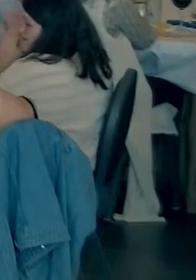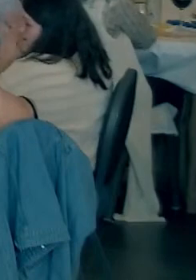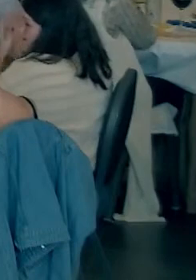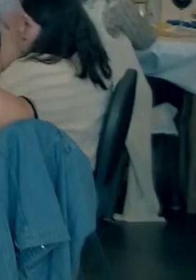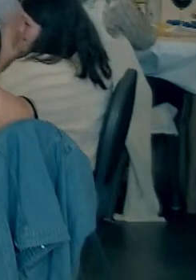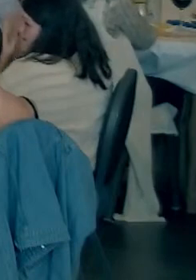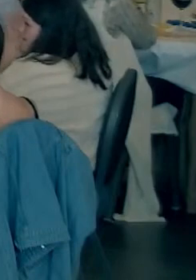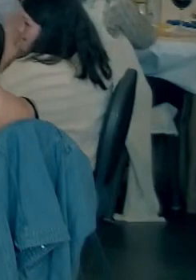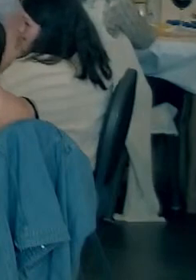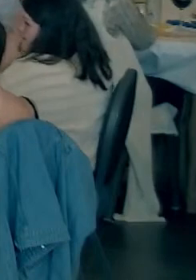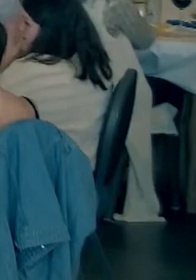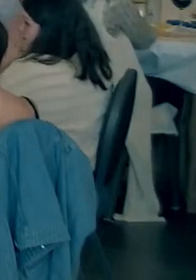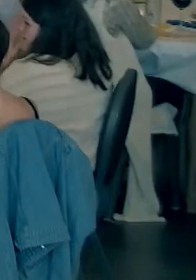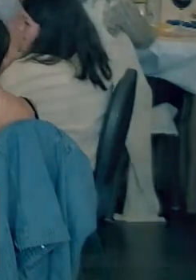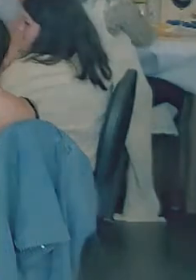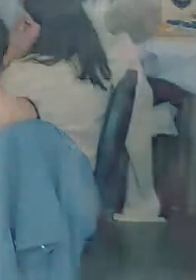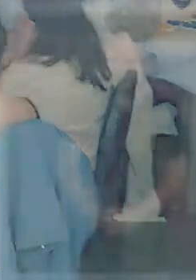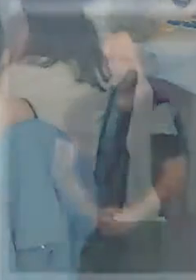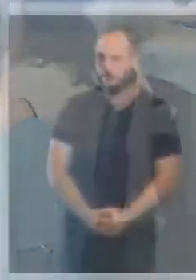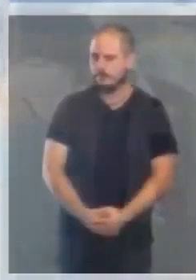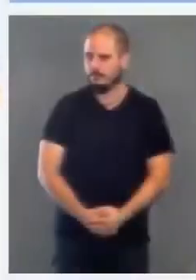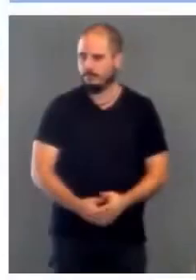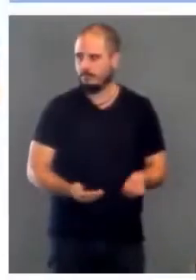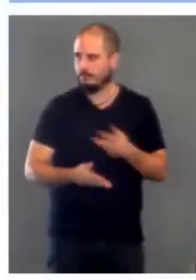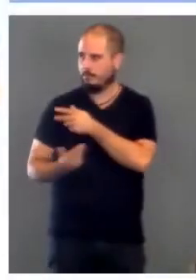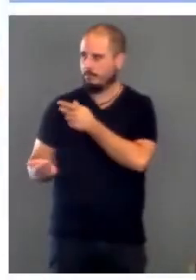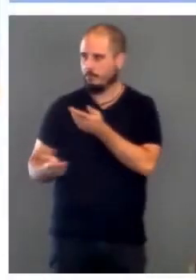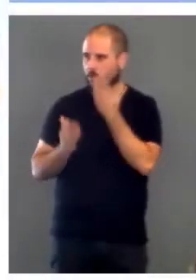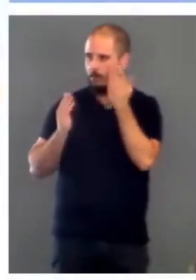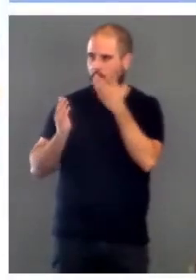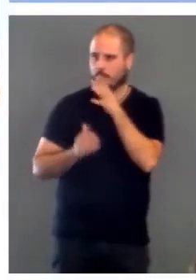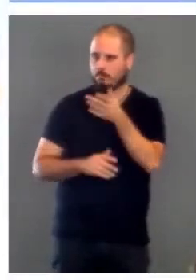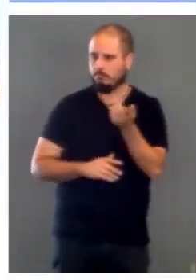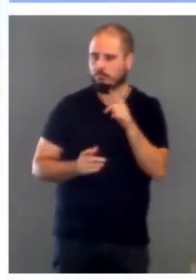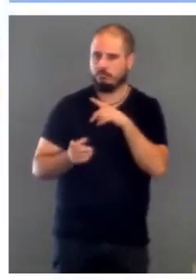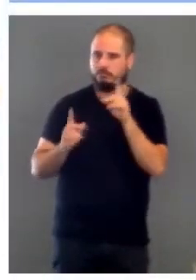Espectacular el talento de Mario y Sergio con esta interpretación de Pedro Iturralde